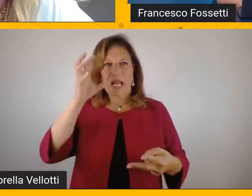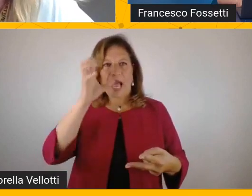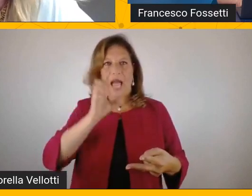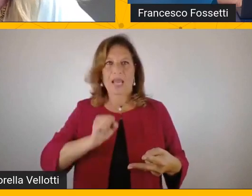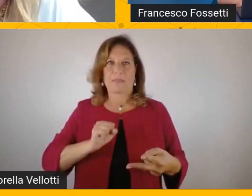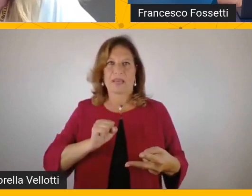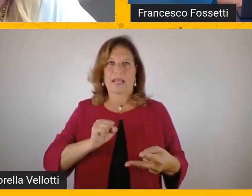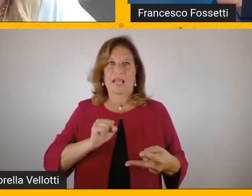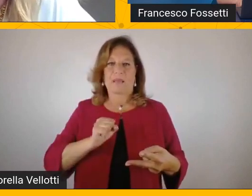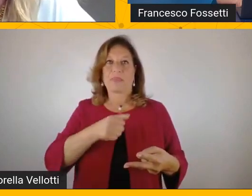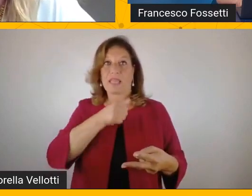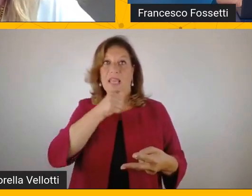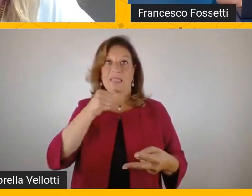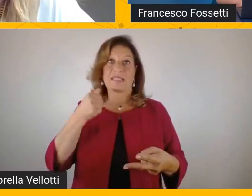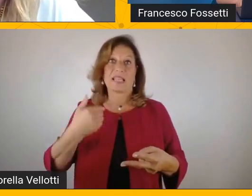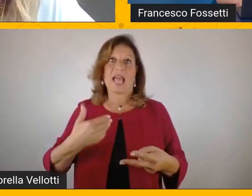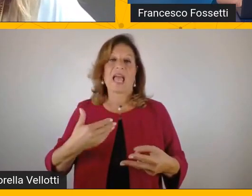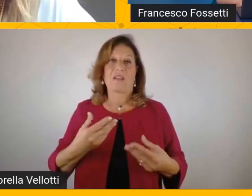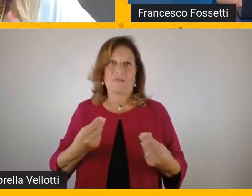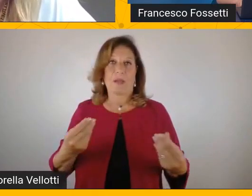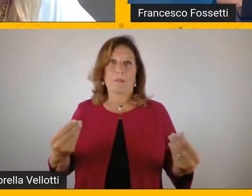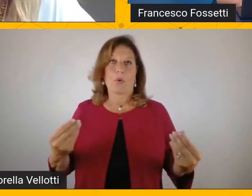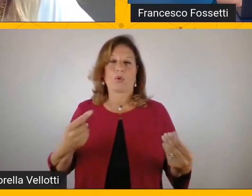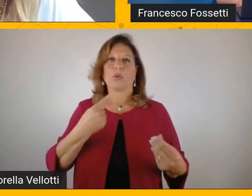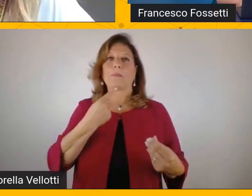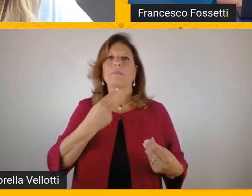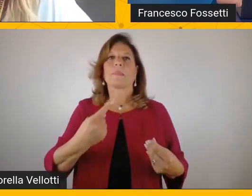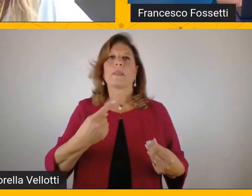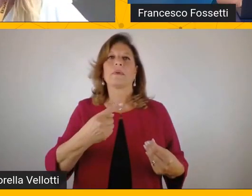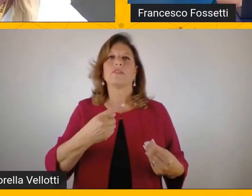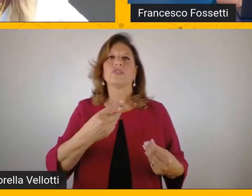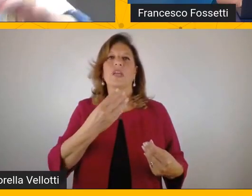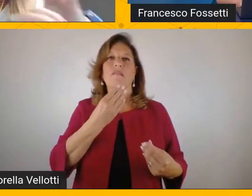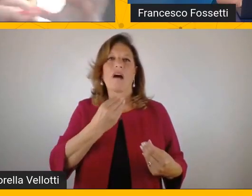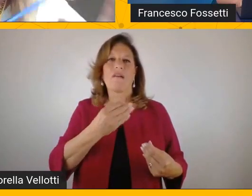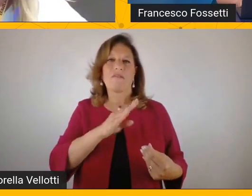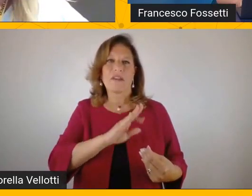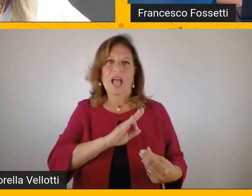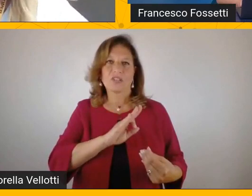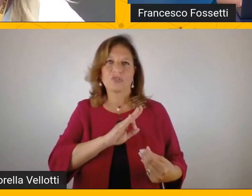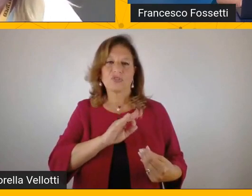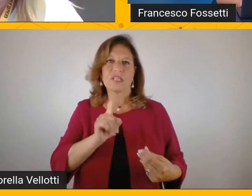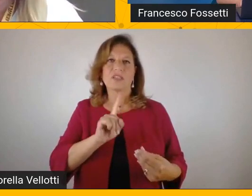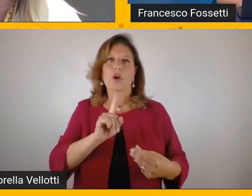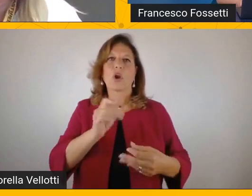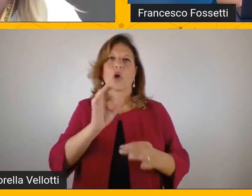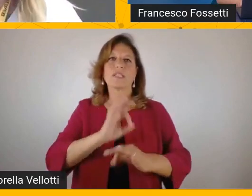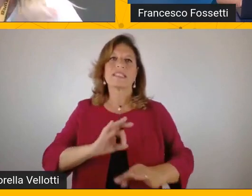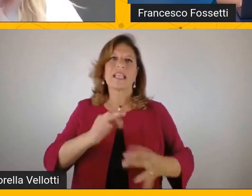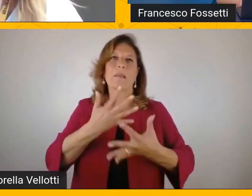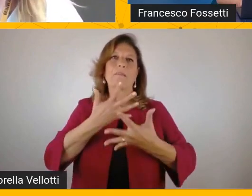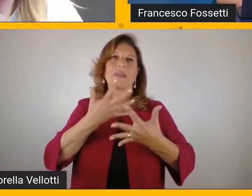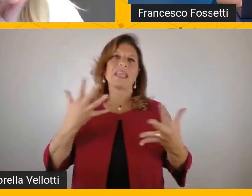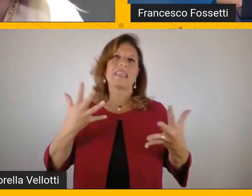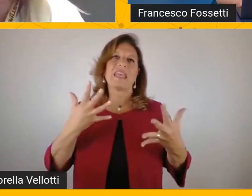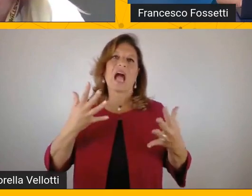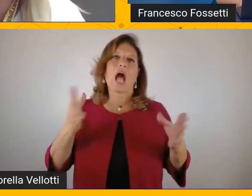cercatelo e dategli una lettura perché è molto però come diceva Francesco attenzione perché non